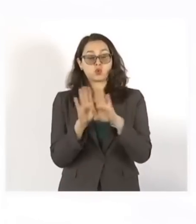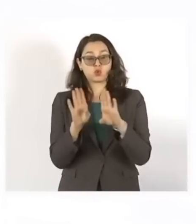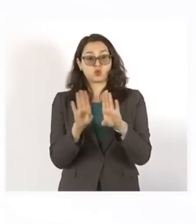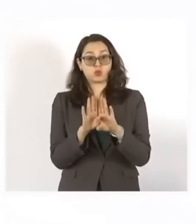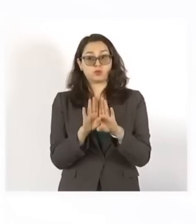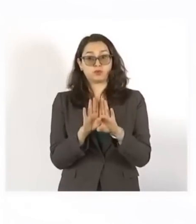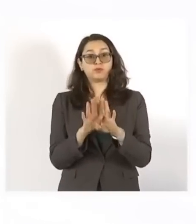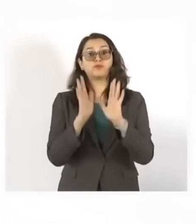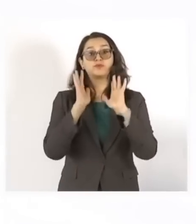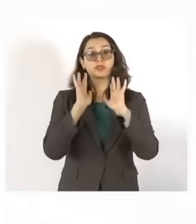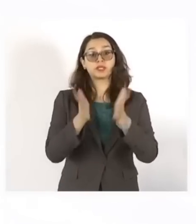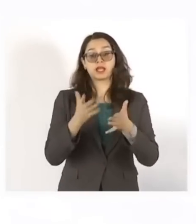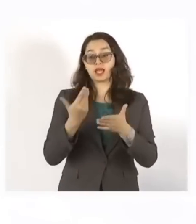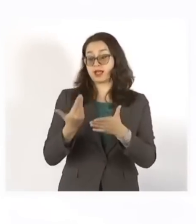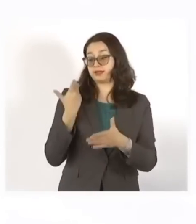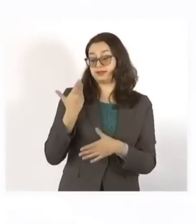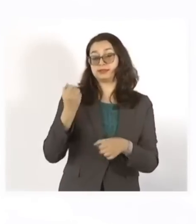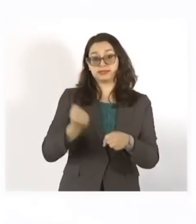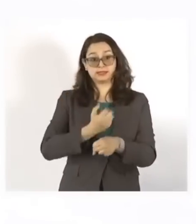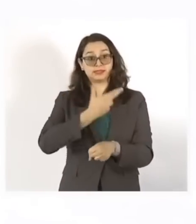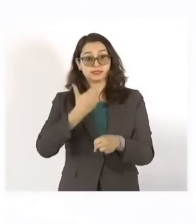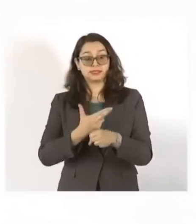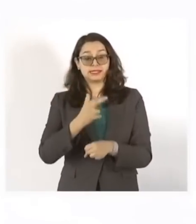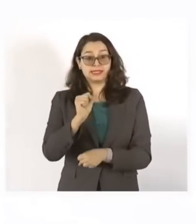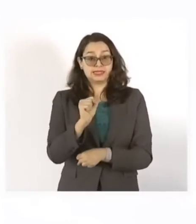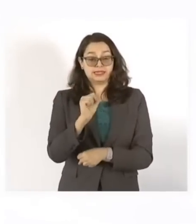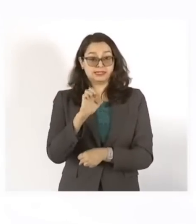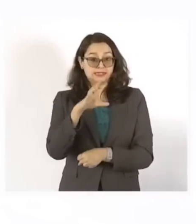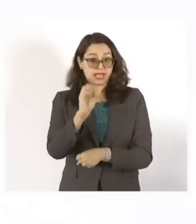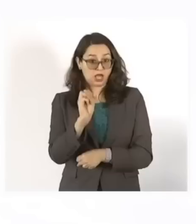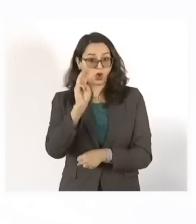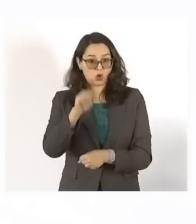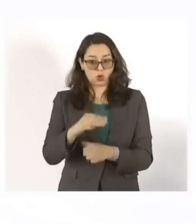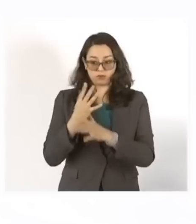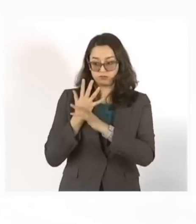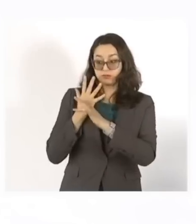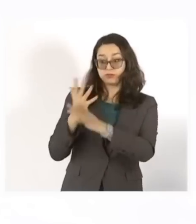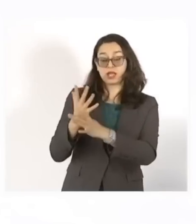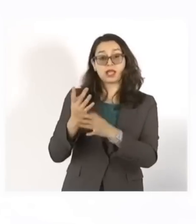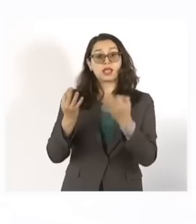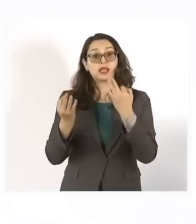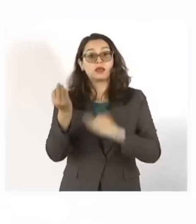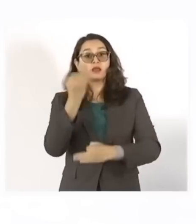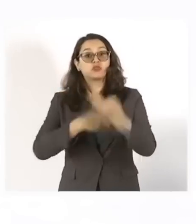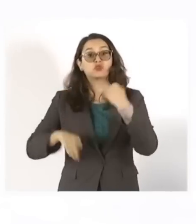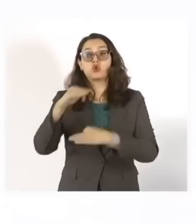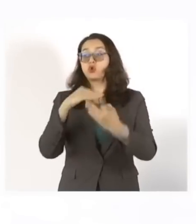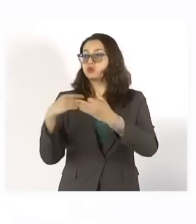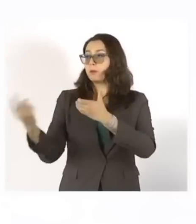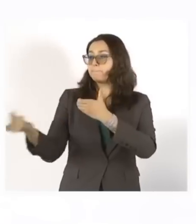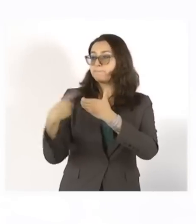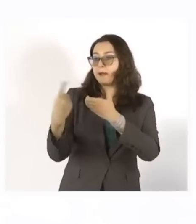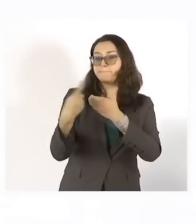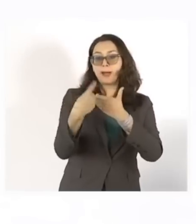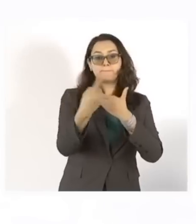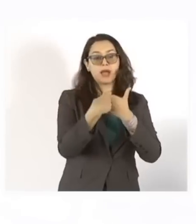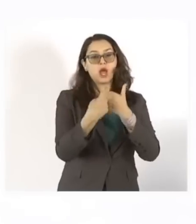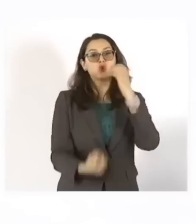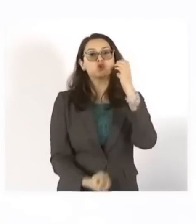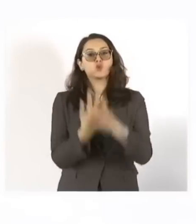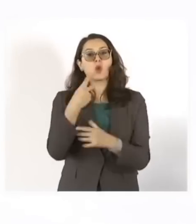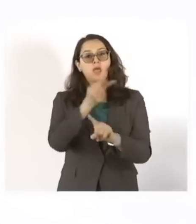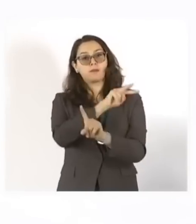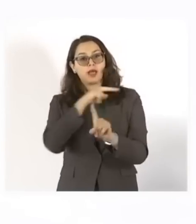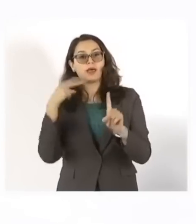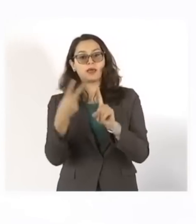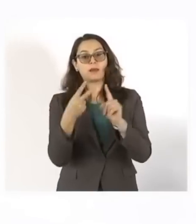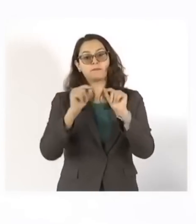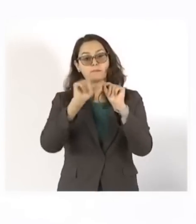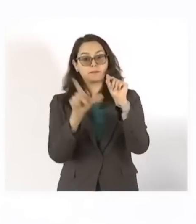secretario de economía es incorporarnos todos en esta visión de nuestro país que sea parte